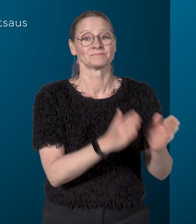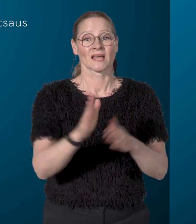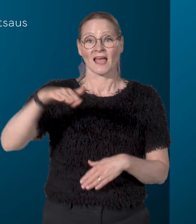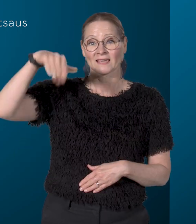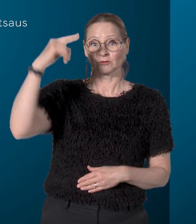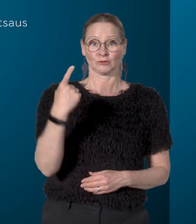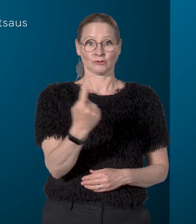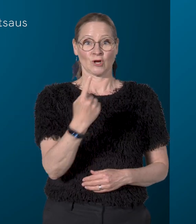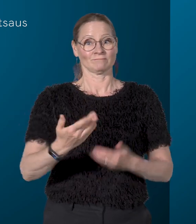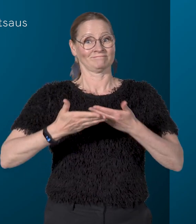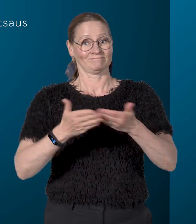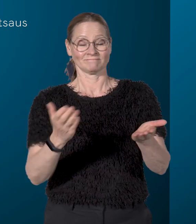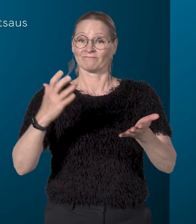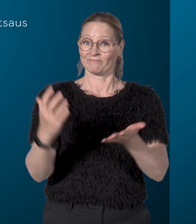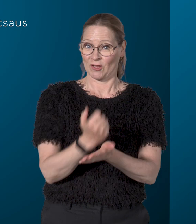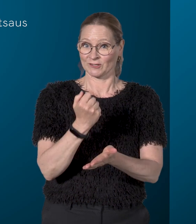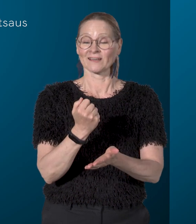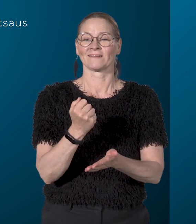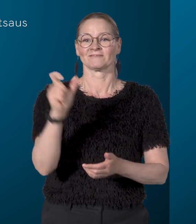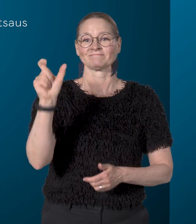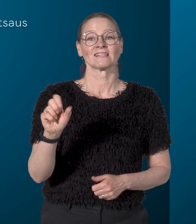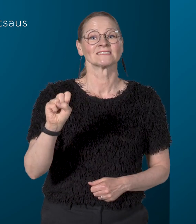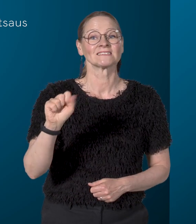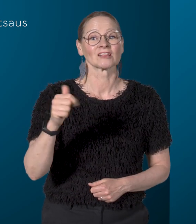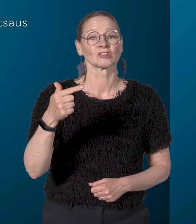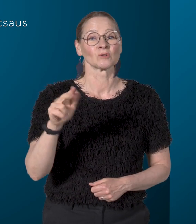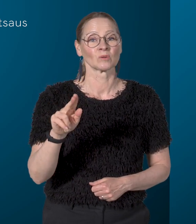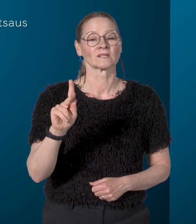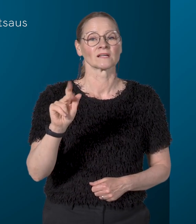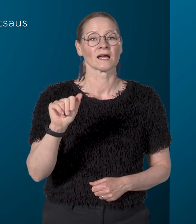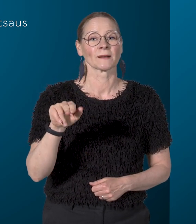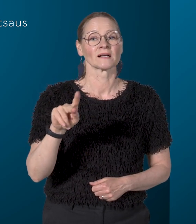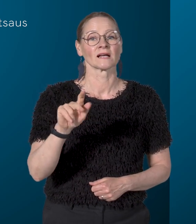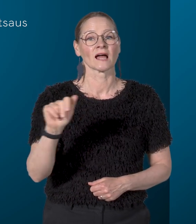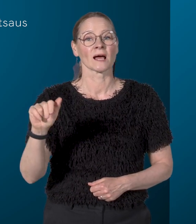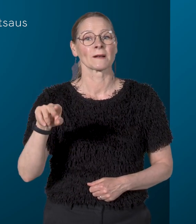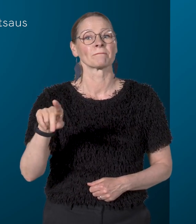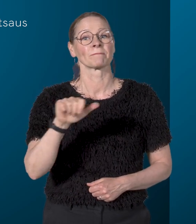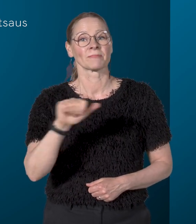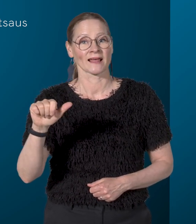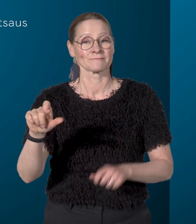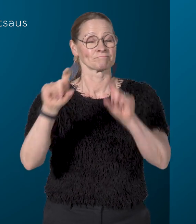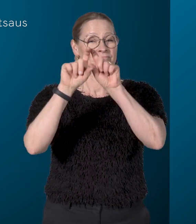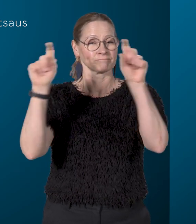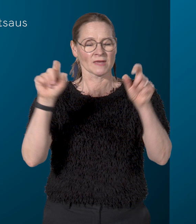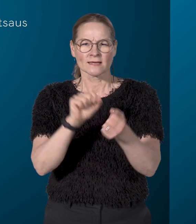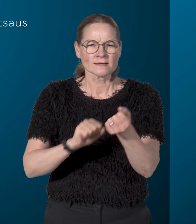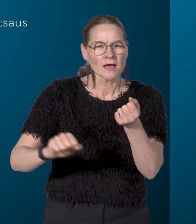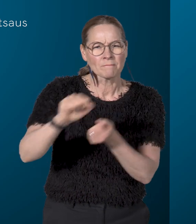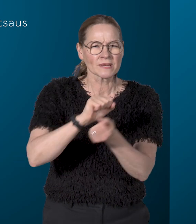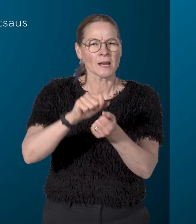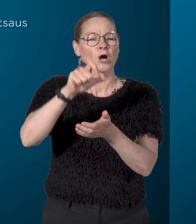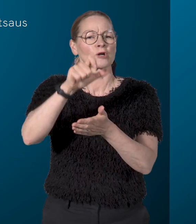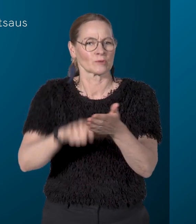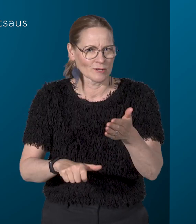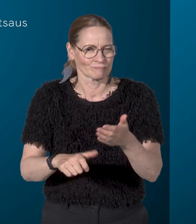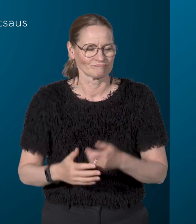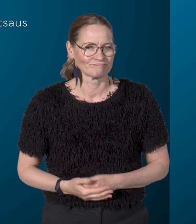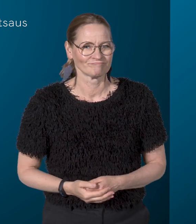Aikuisten sooloesityksen kategorian voiton vei Satu Kankaanpään Kapinaruno.